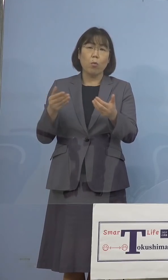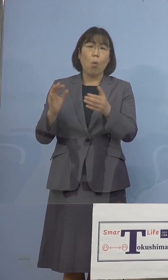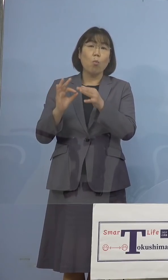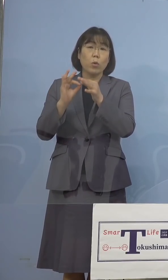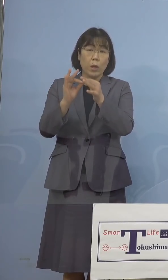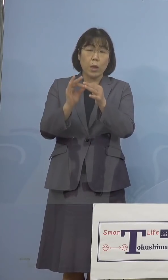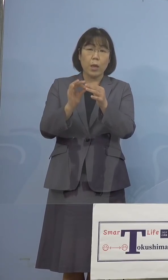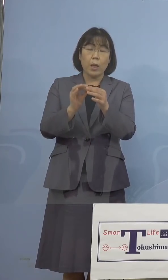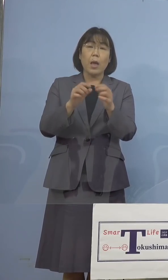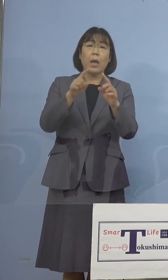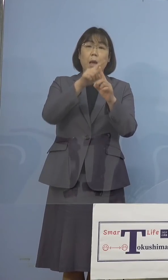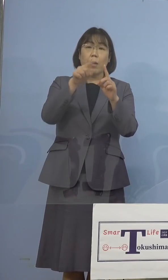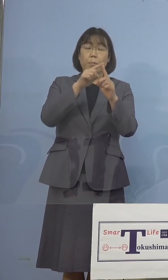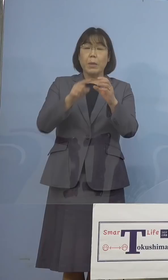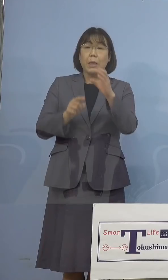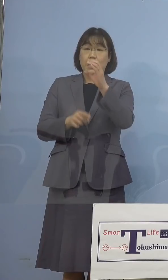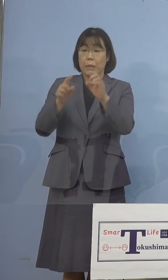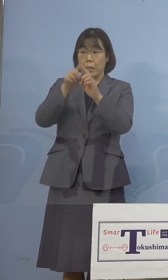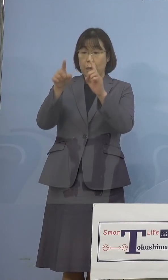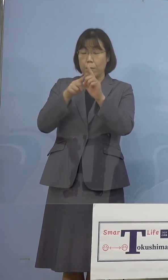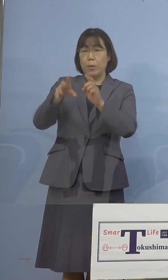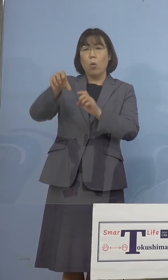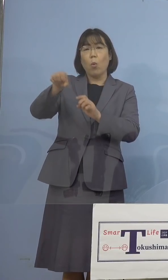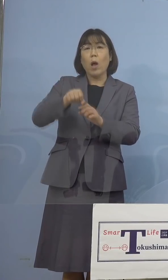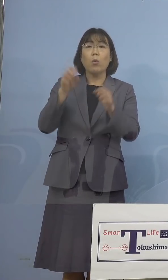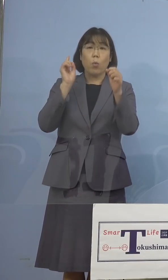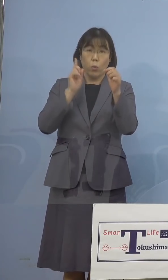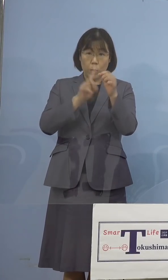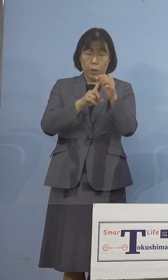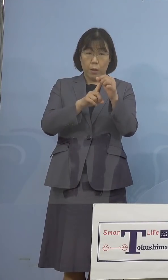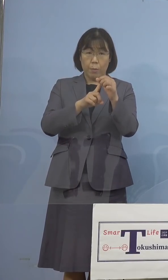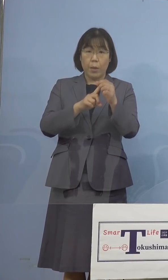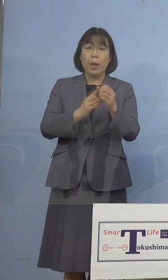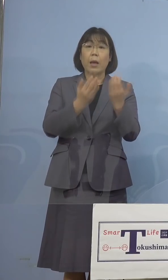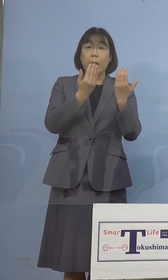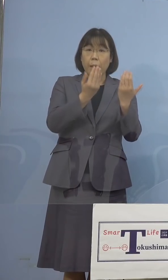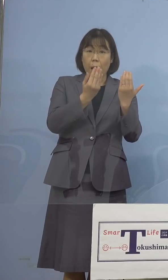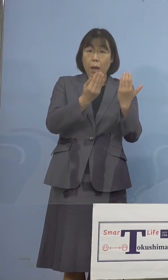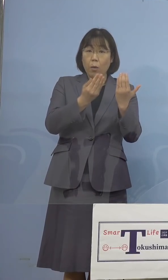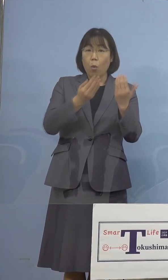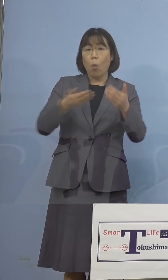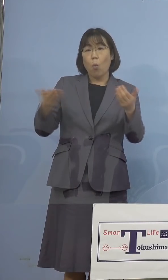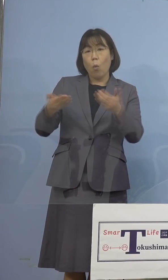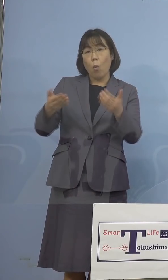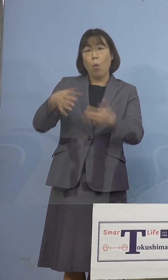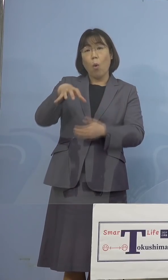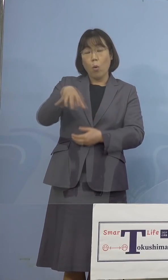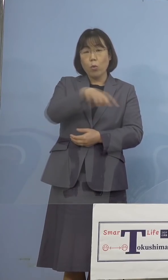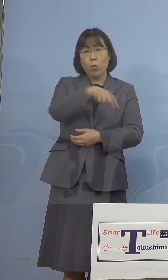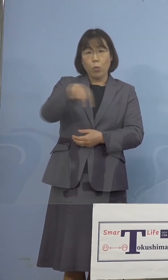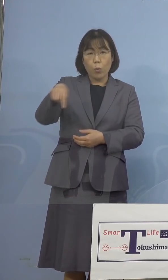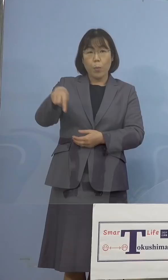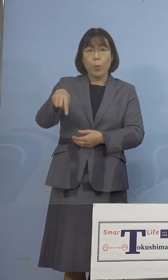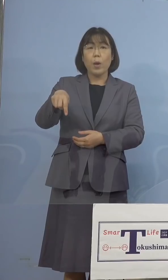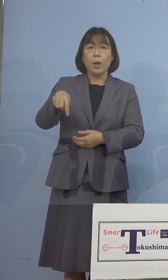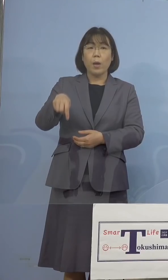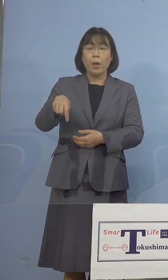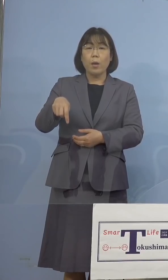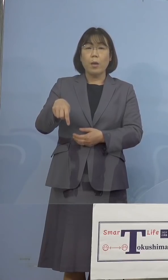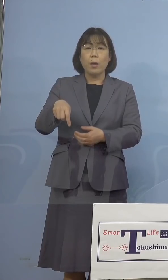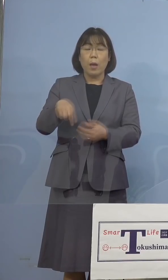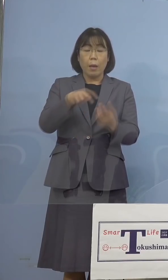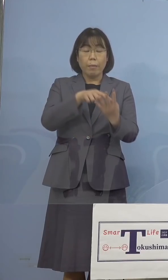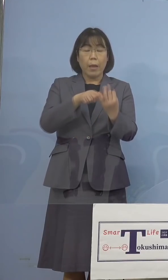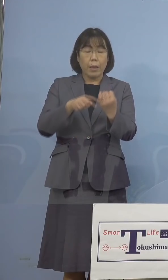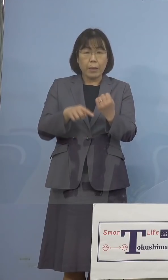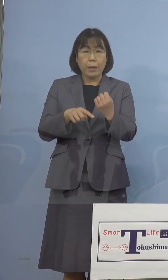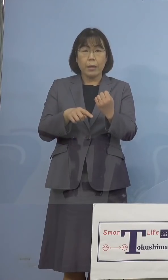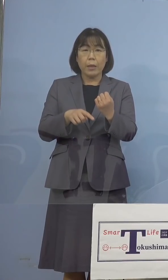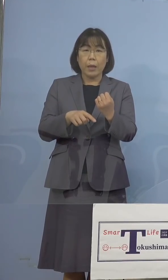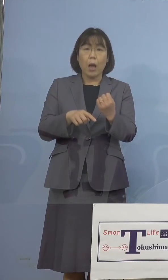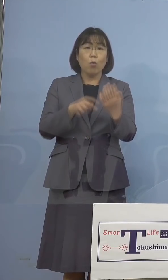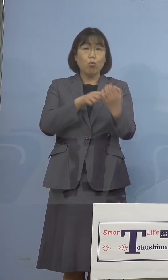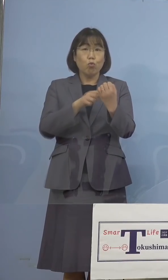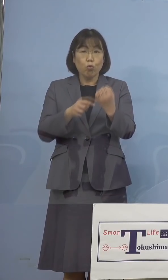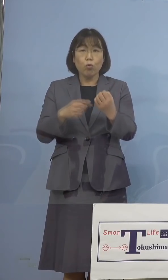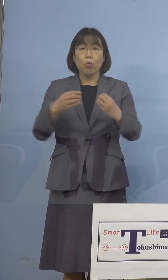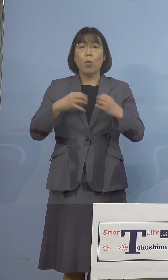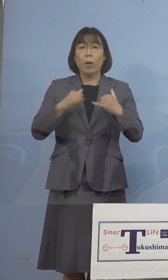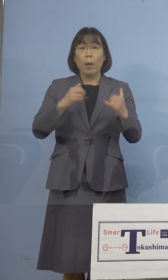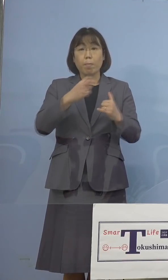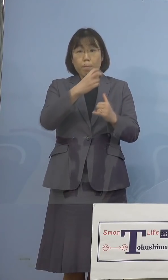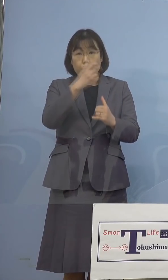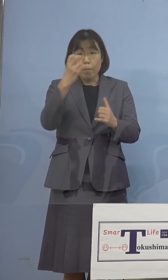BCP、その確保を図るため、学校や事業所 において、複数の感染者が判明をした場合